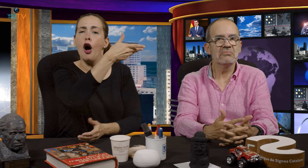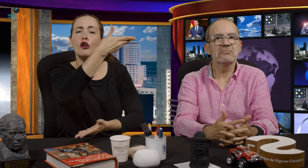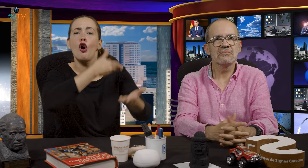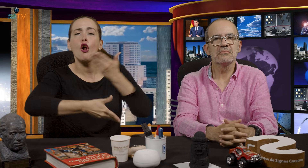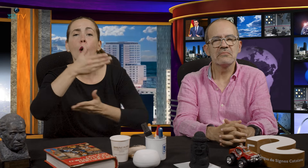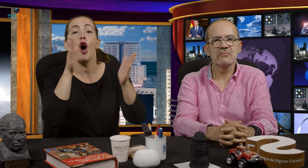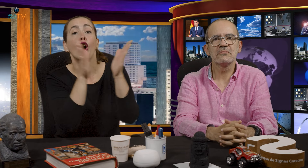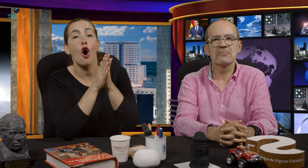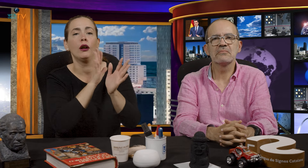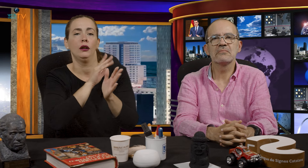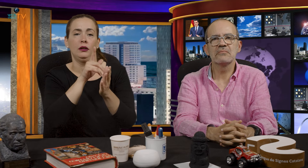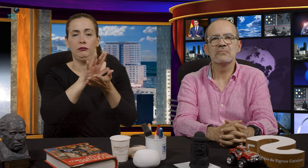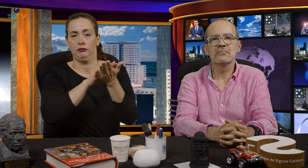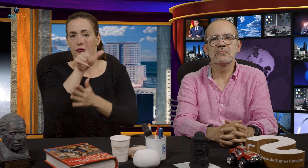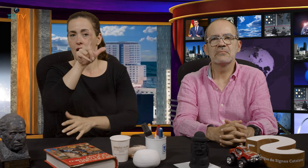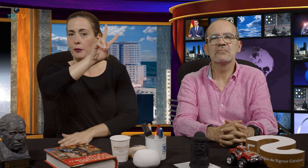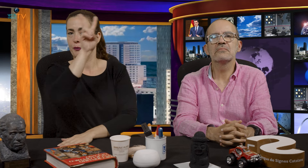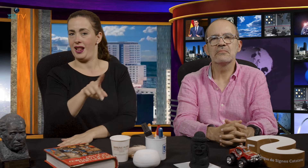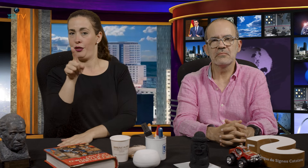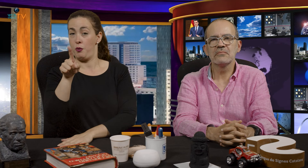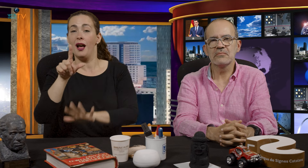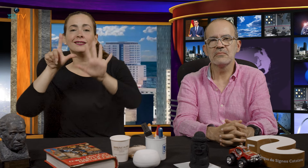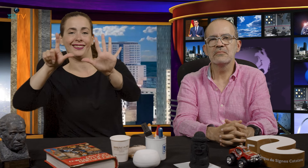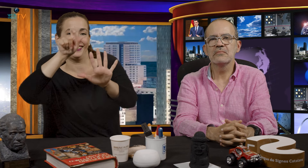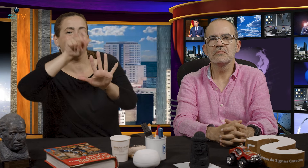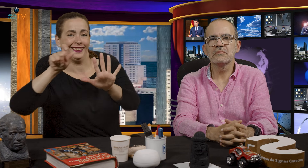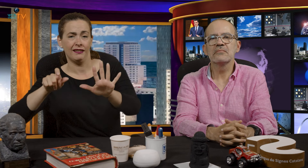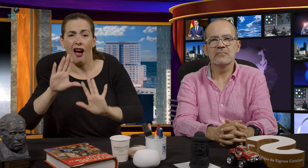Esta escenificación la hace en colaboración con 7 personas sordas de Venezuela.